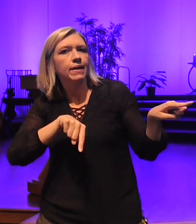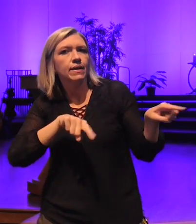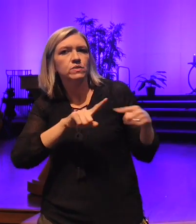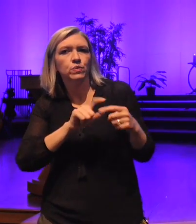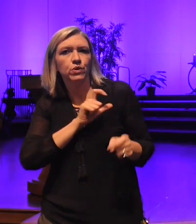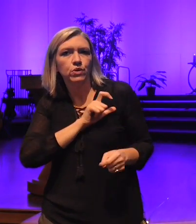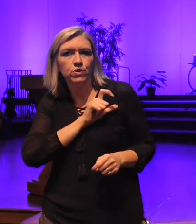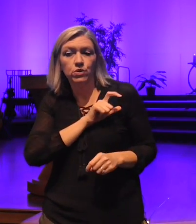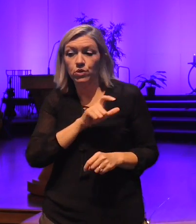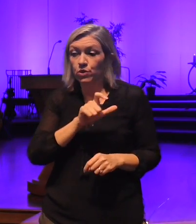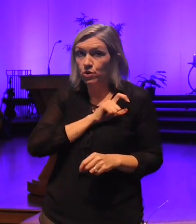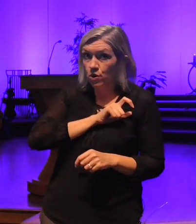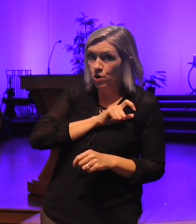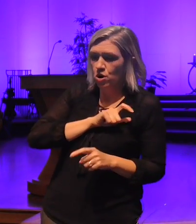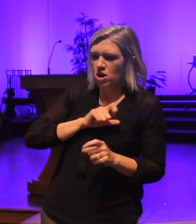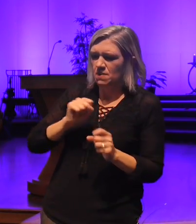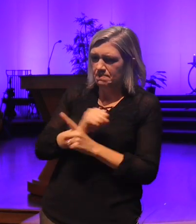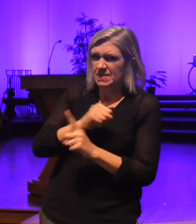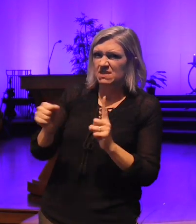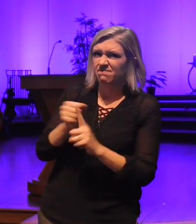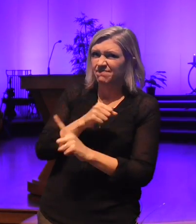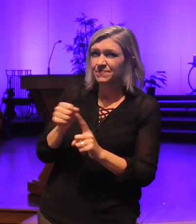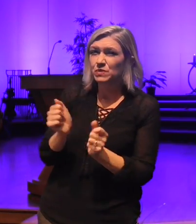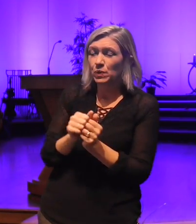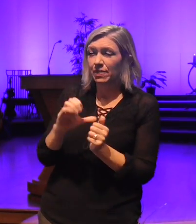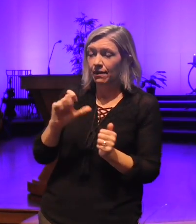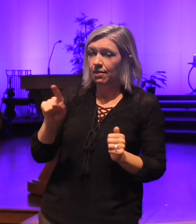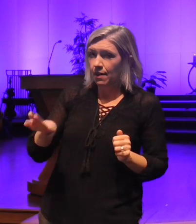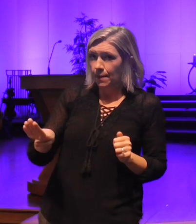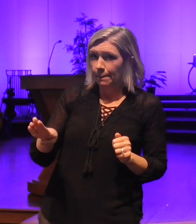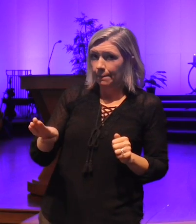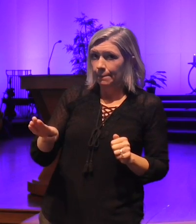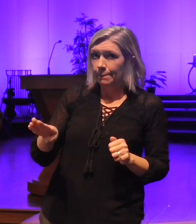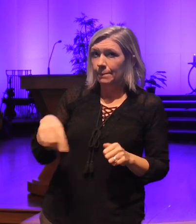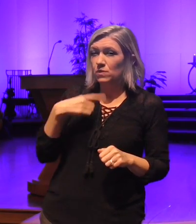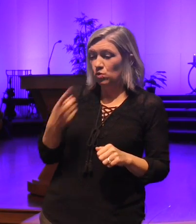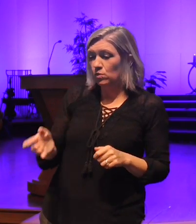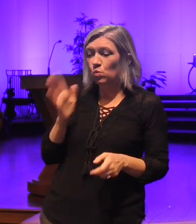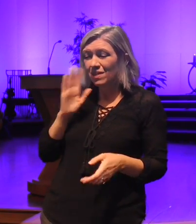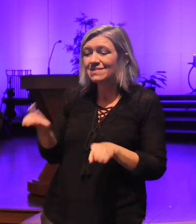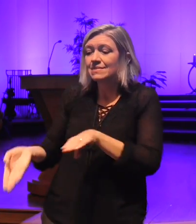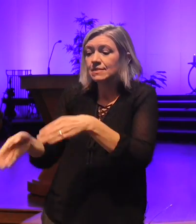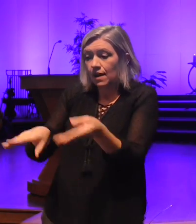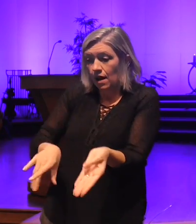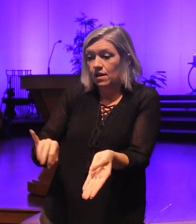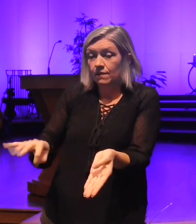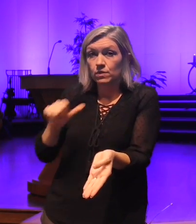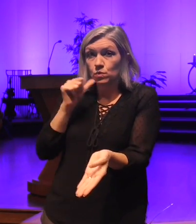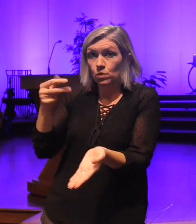empezó a golpearlo con un garrote y le dijo que se moriría allí si no se levantaba y el pensamiento pasó